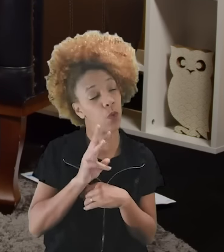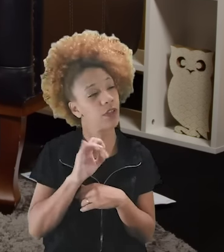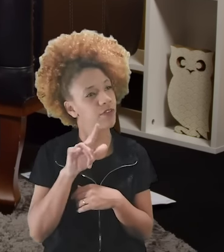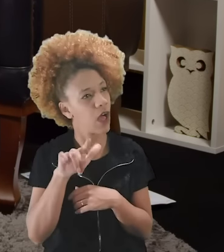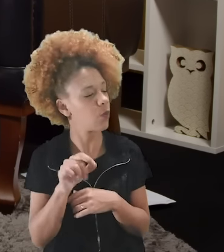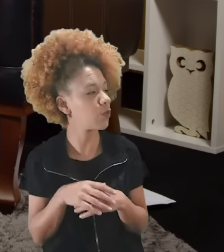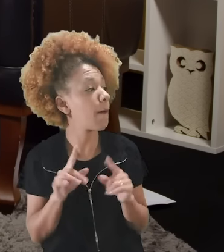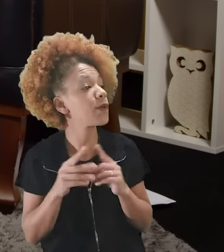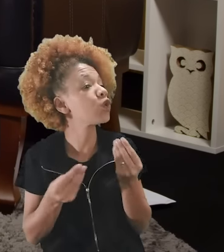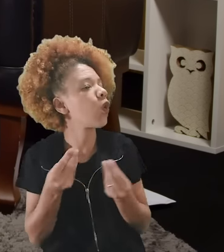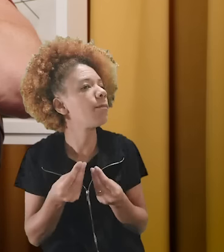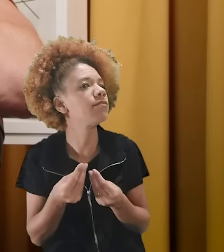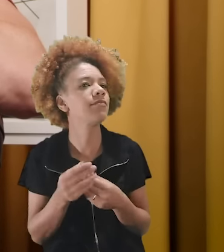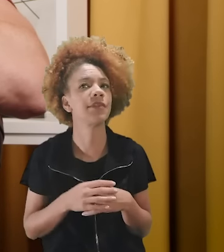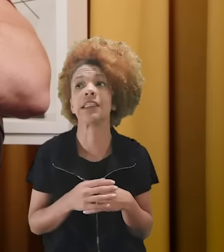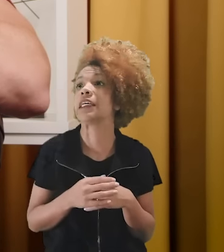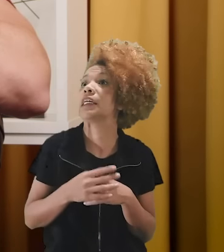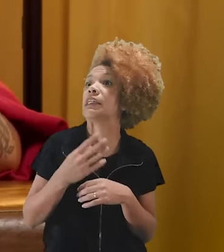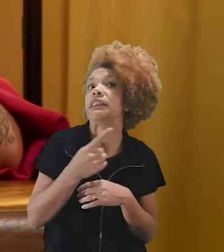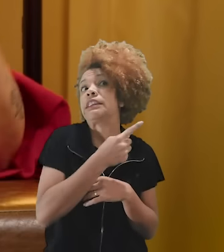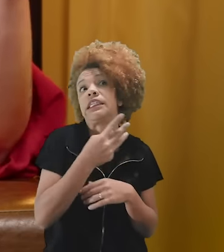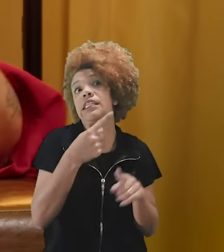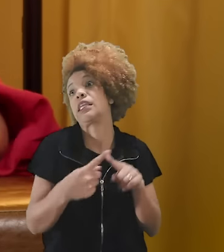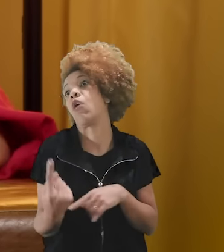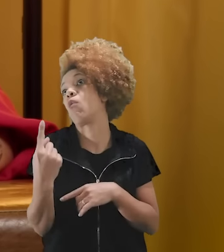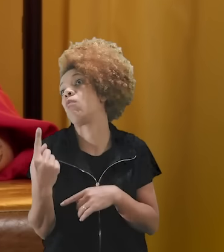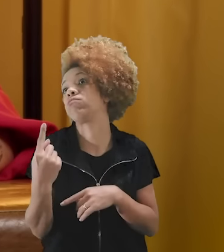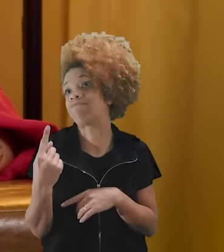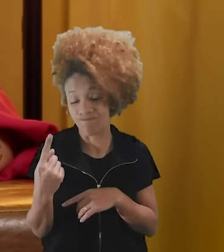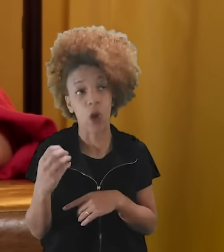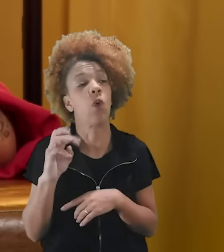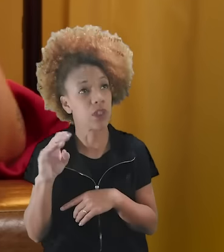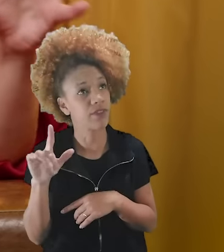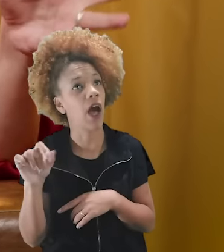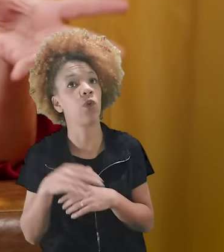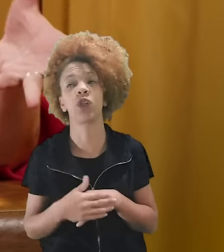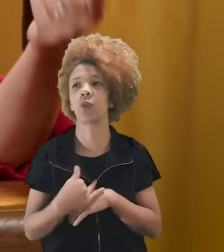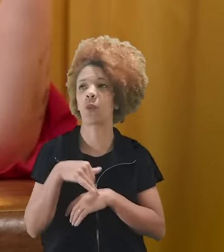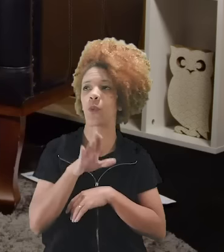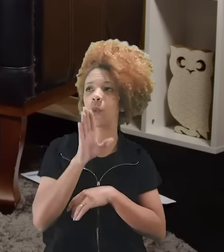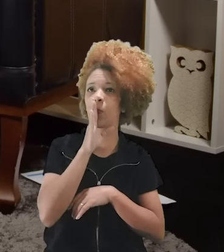para Mas como que você falar Fal fala aí Osvaldo 13 a 1 para não sei quem Osvaldo e o silêncio na